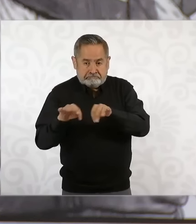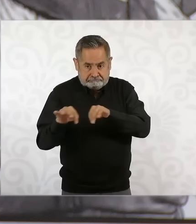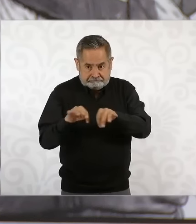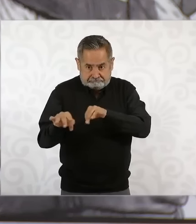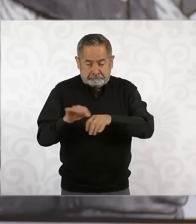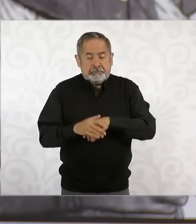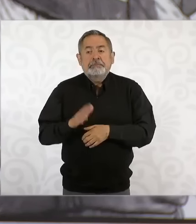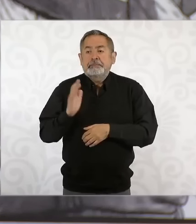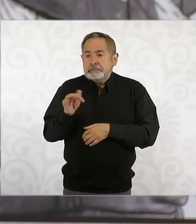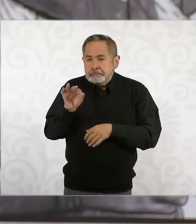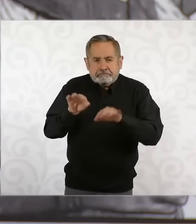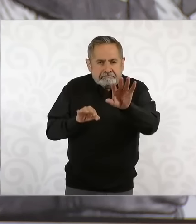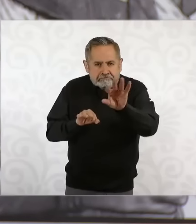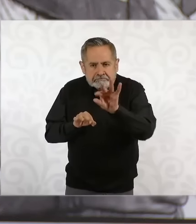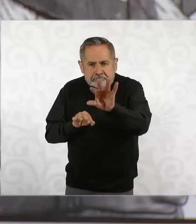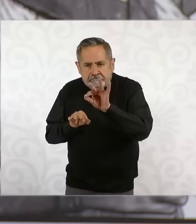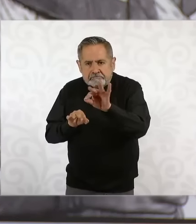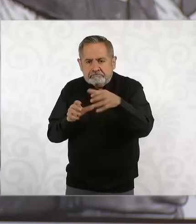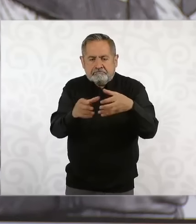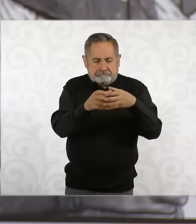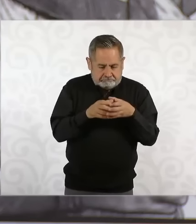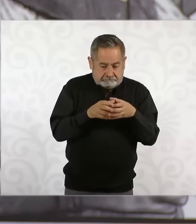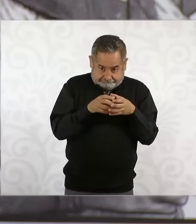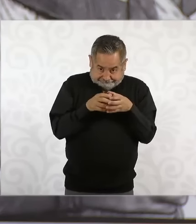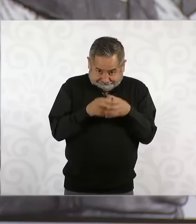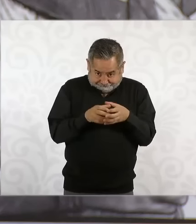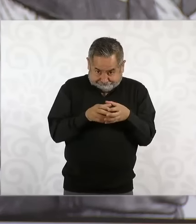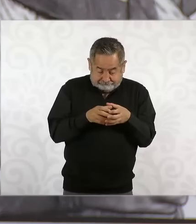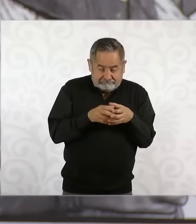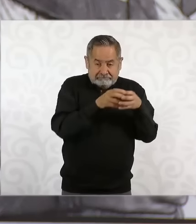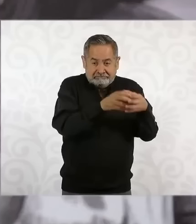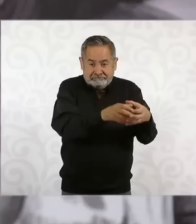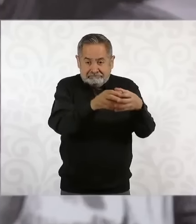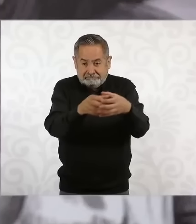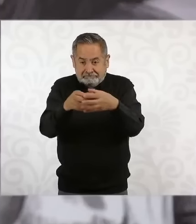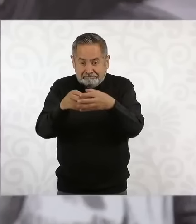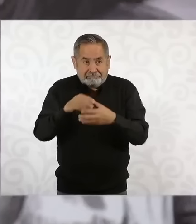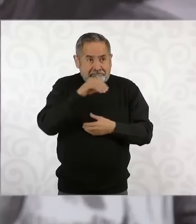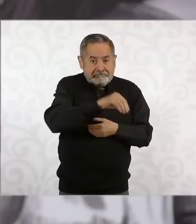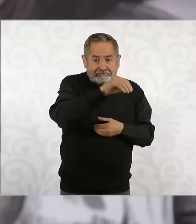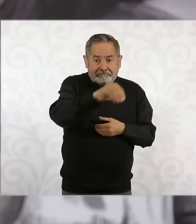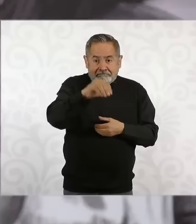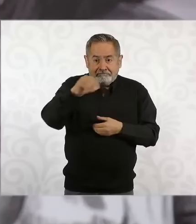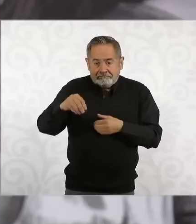equipos quirúrgicos itinerantes para garantizar que ese personal que se está contratando pueda